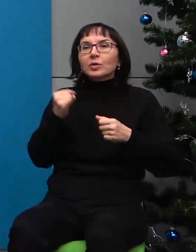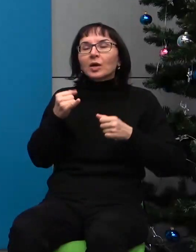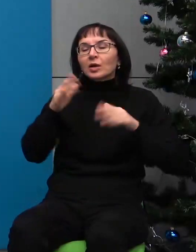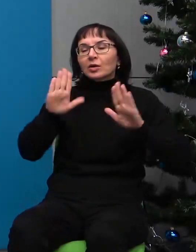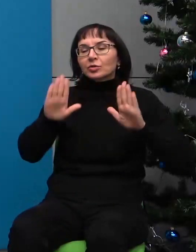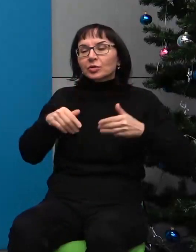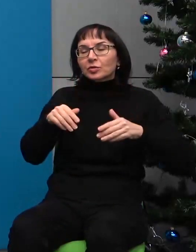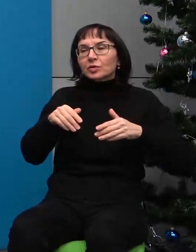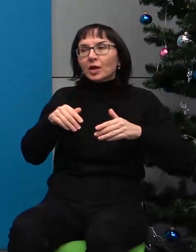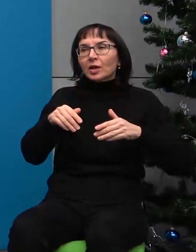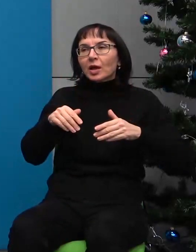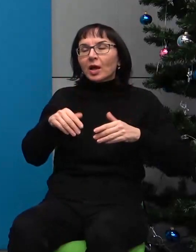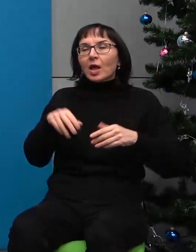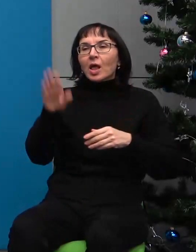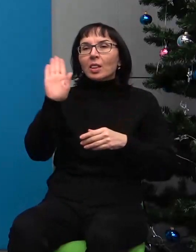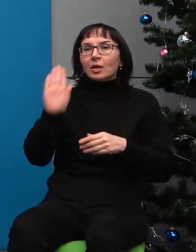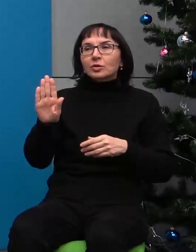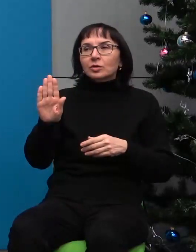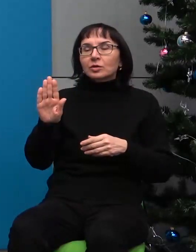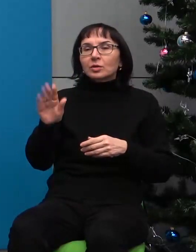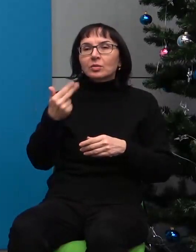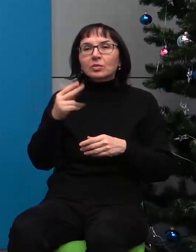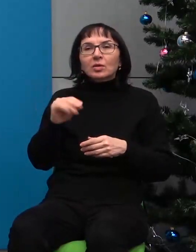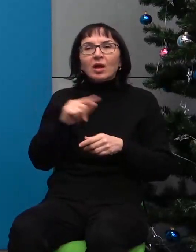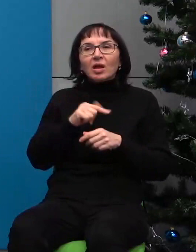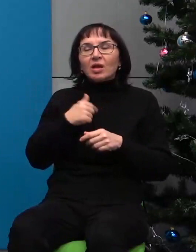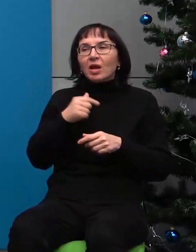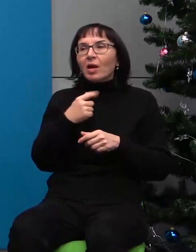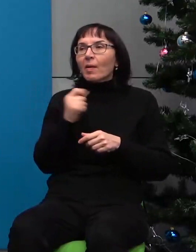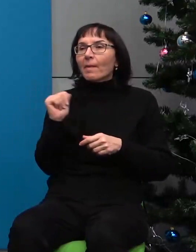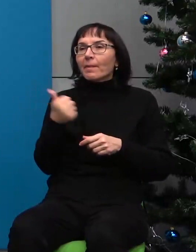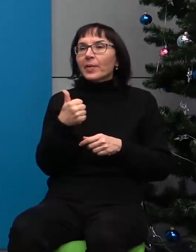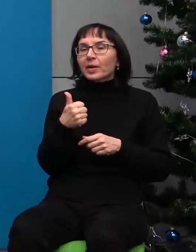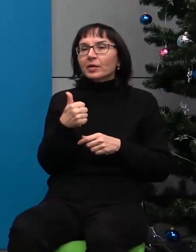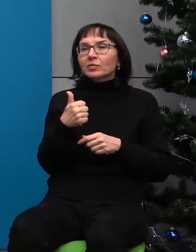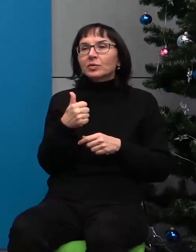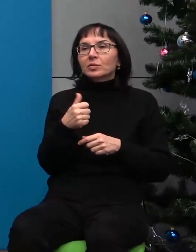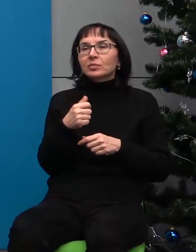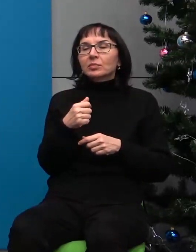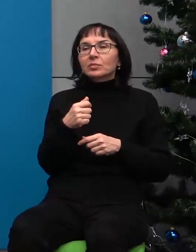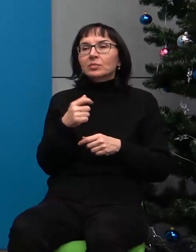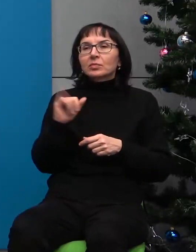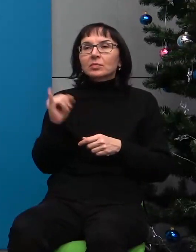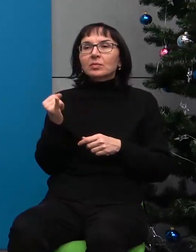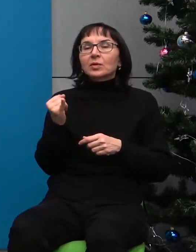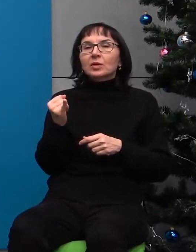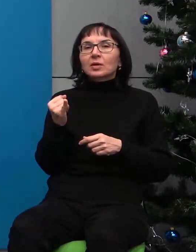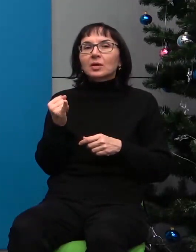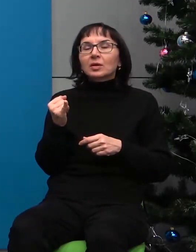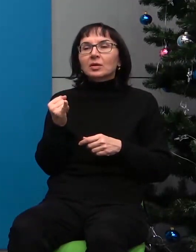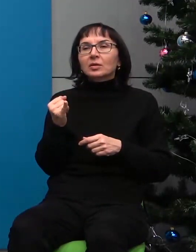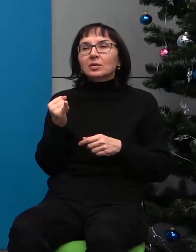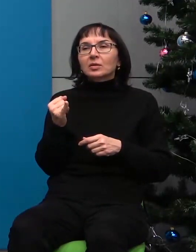Nie ja pierwszy, ale tak właśnie się zostaje nazistą, jak się zostaje kandydatem w Federacji Rosyjskiej.